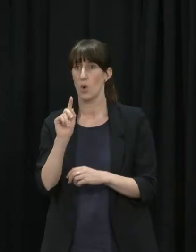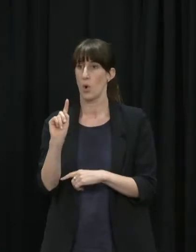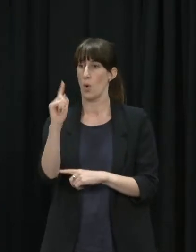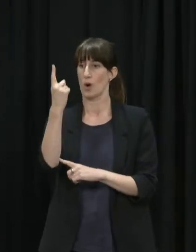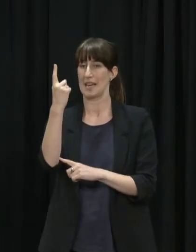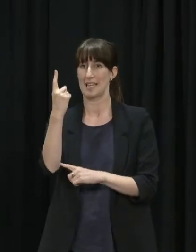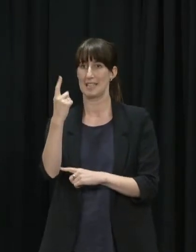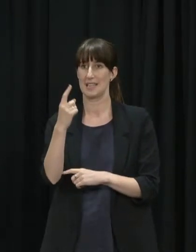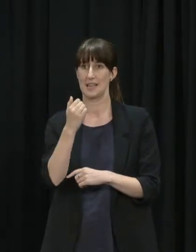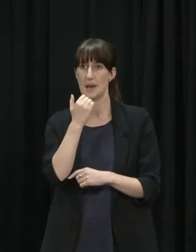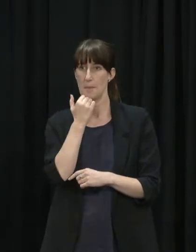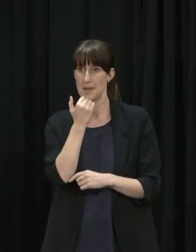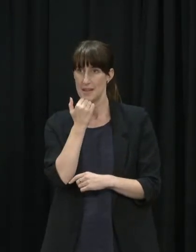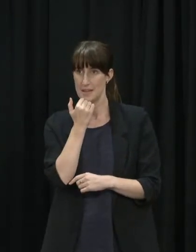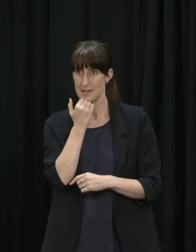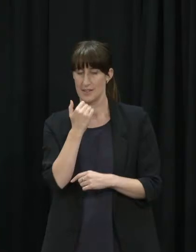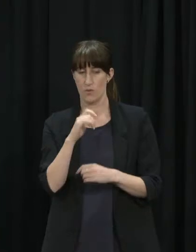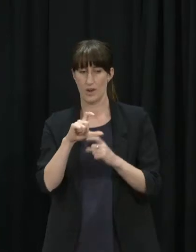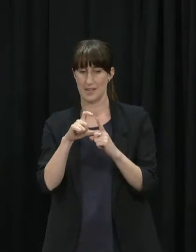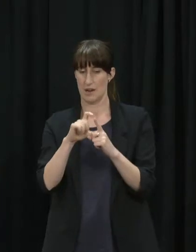ranei ka whai waahi, tera pea